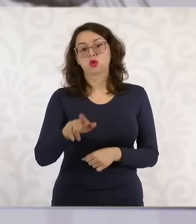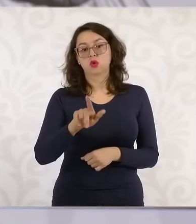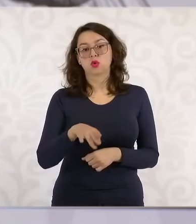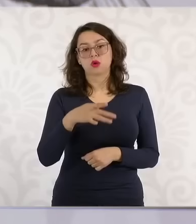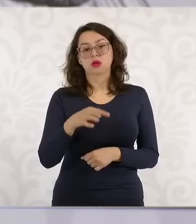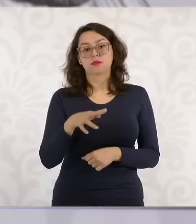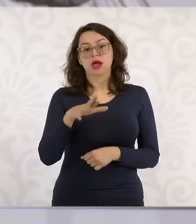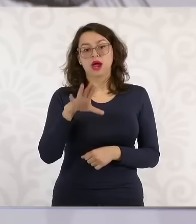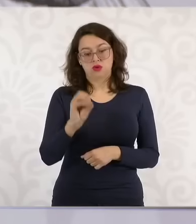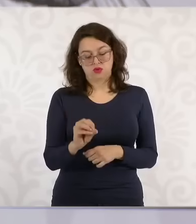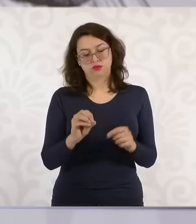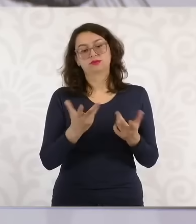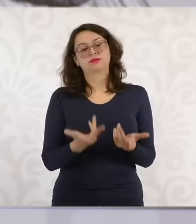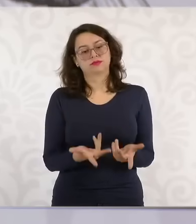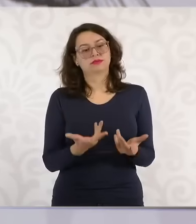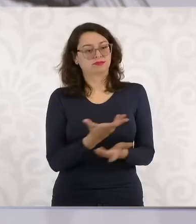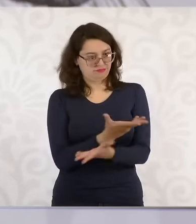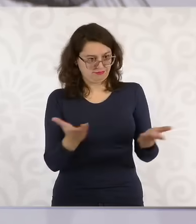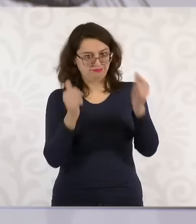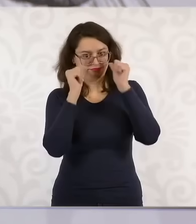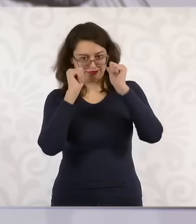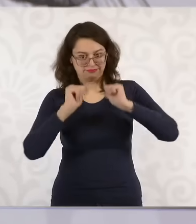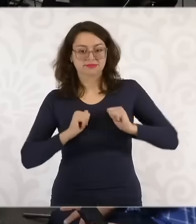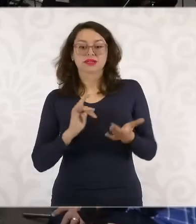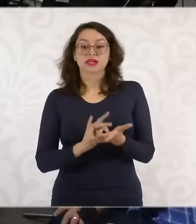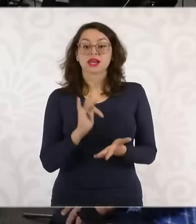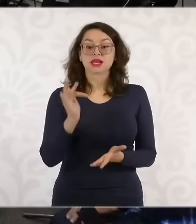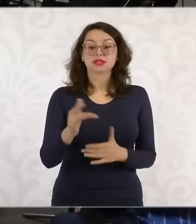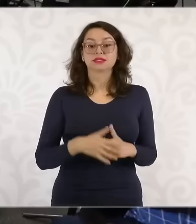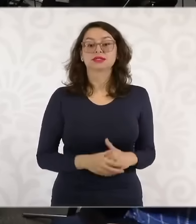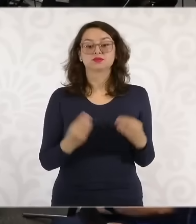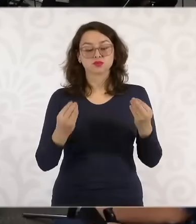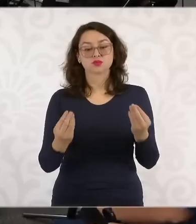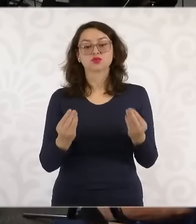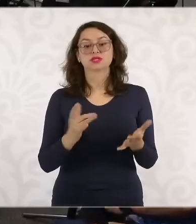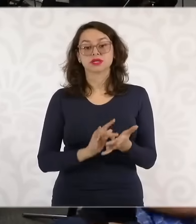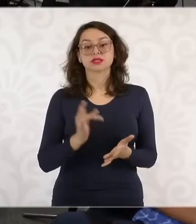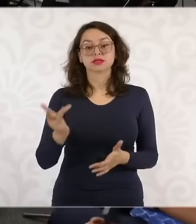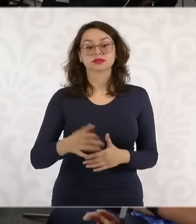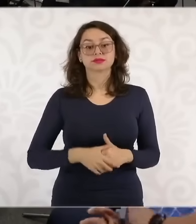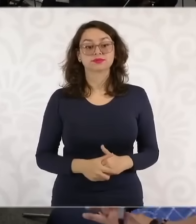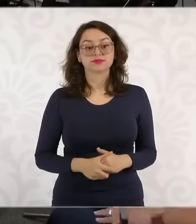Juárez y agradecerles mucho por la atención el día de hoy. Muchas gracias. A ver, pase.